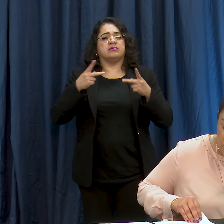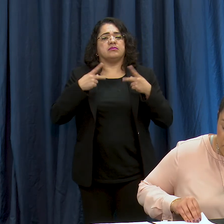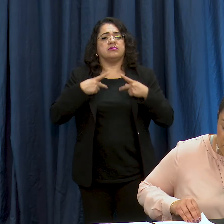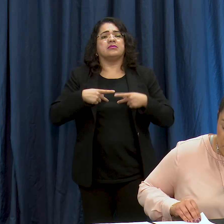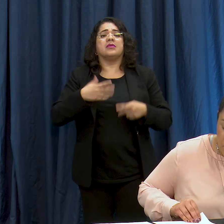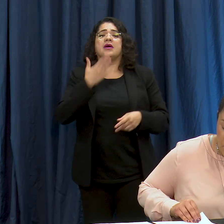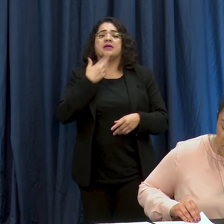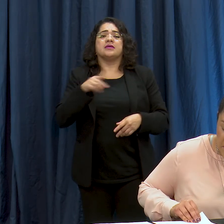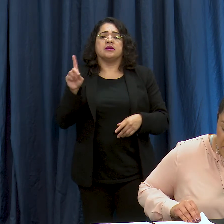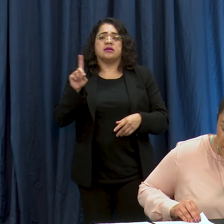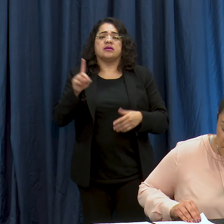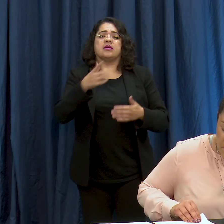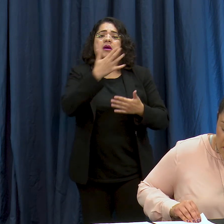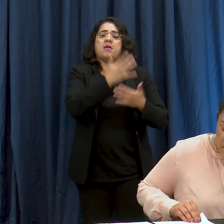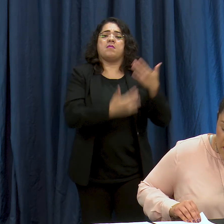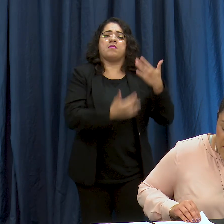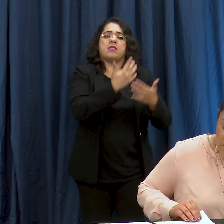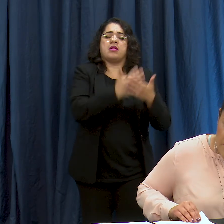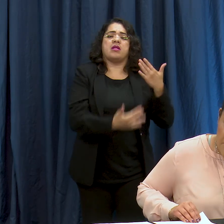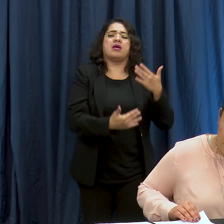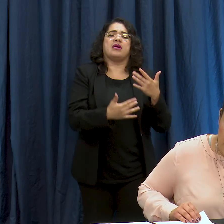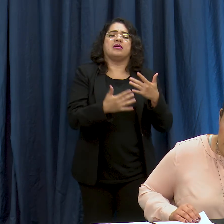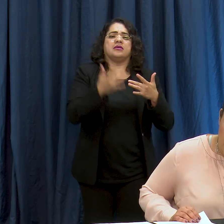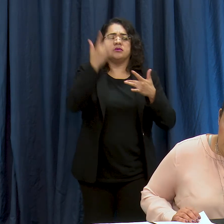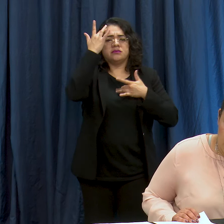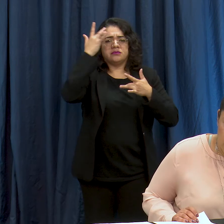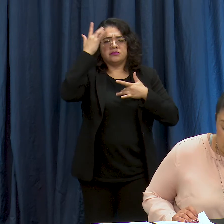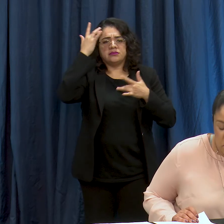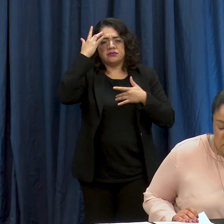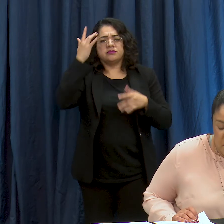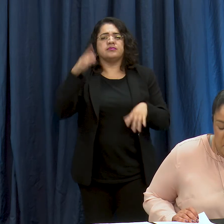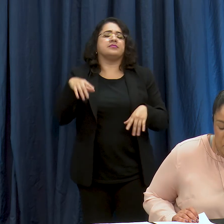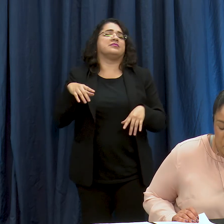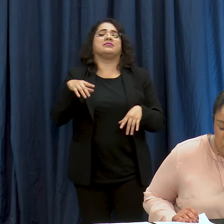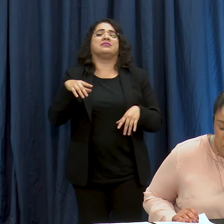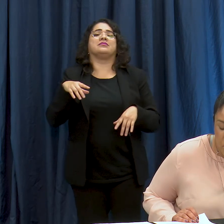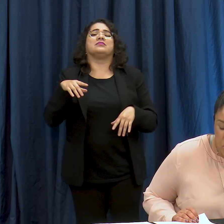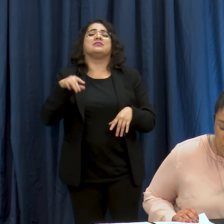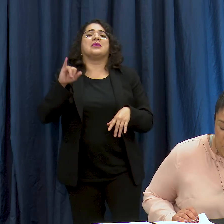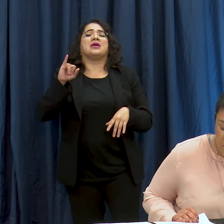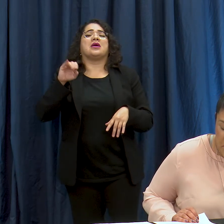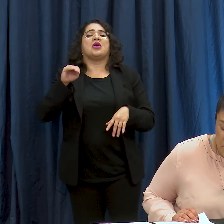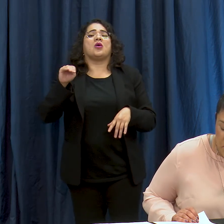nose demo glow vena personas con su system immunological compromised ido